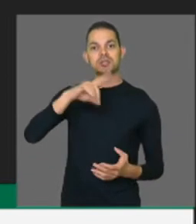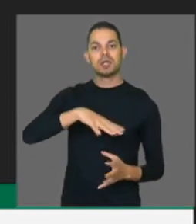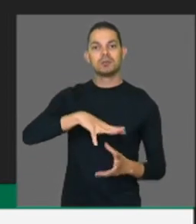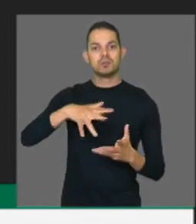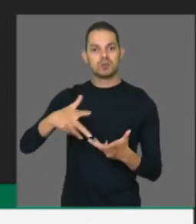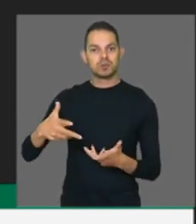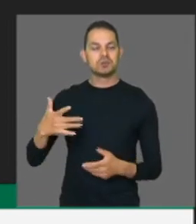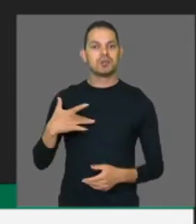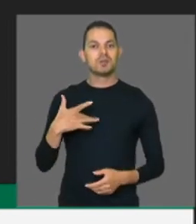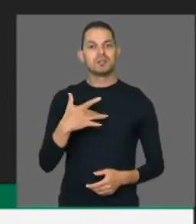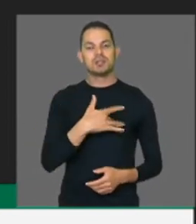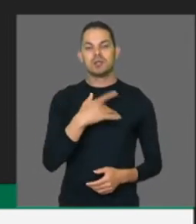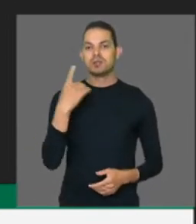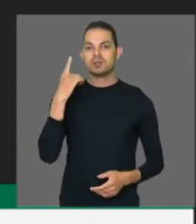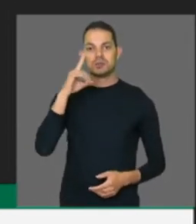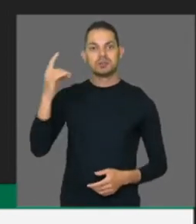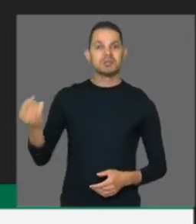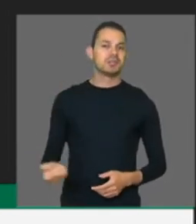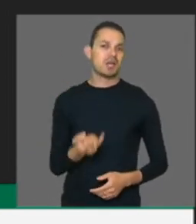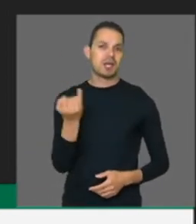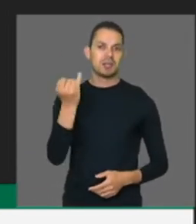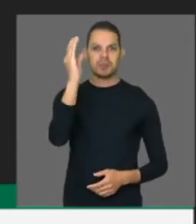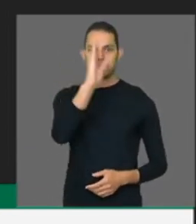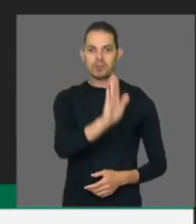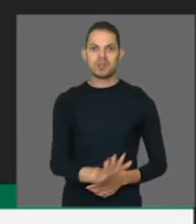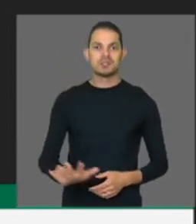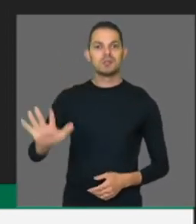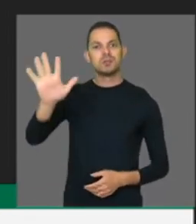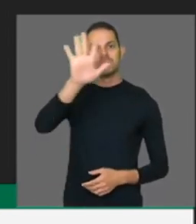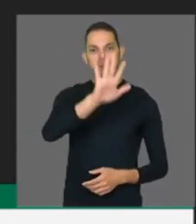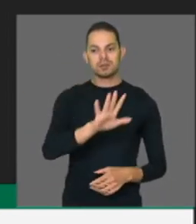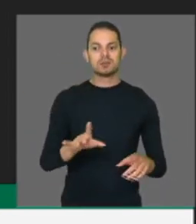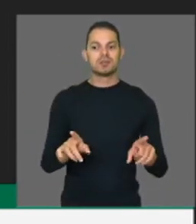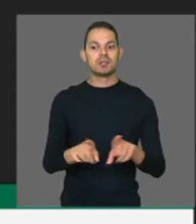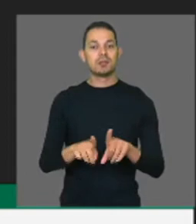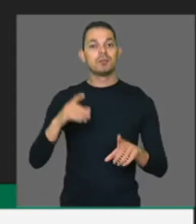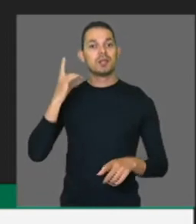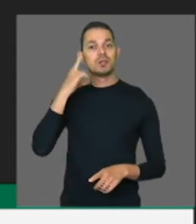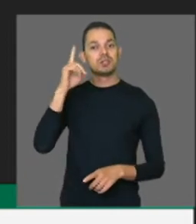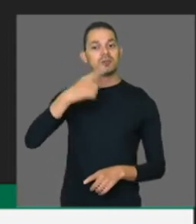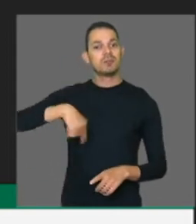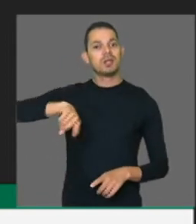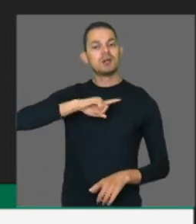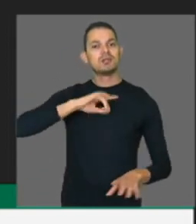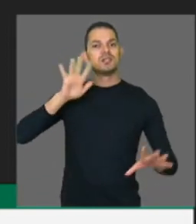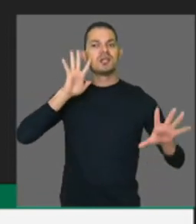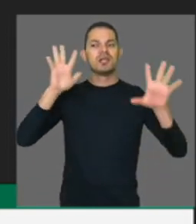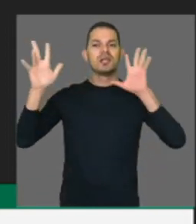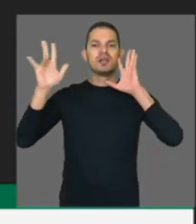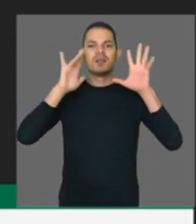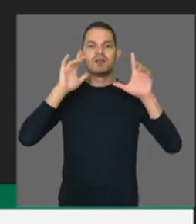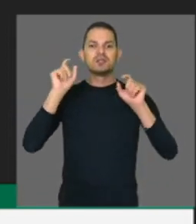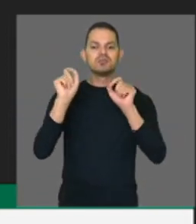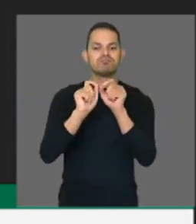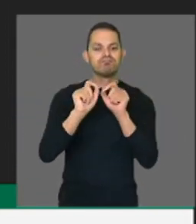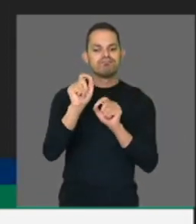CELEBRAMOS O DIA MUNDIAL DA SAÚDE. DIA IMPORTANTE PARA TODO BRASIL, DIA IMPORTANTE PARA QUE POSSAMOS REFLETIR SOBRE O QUE TEMOS FEITO COMO CASA LEGISLATIVA, COMO